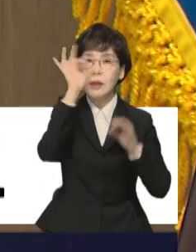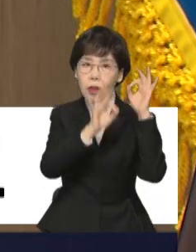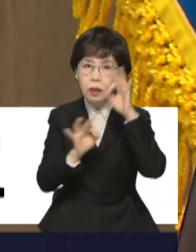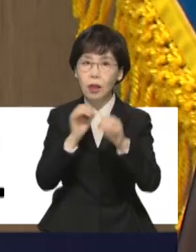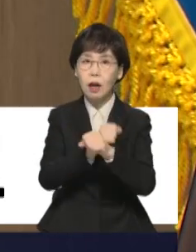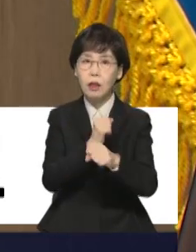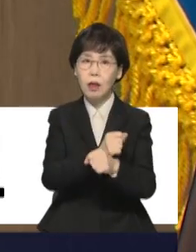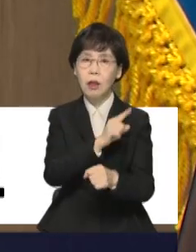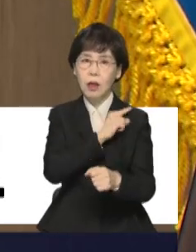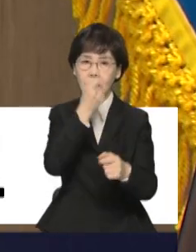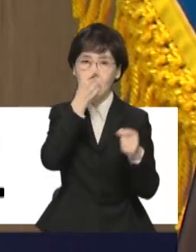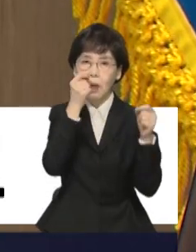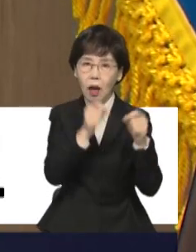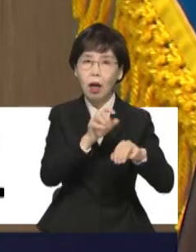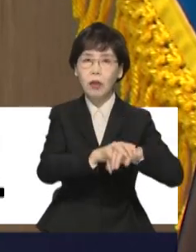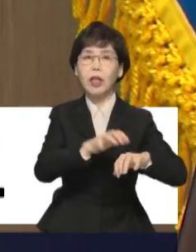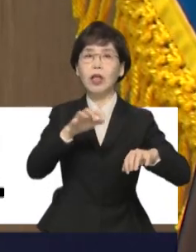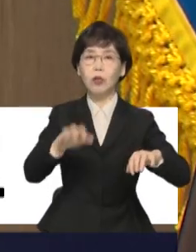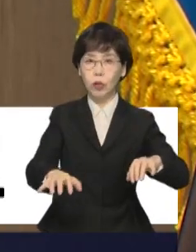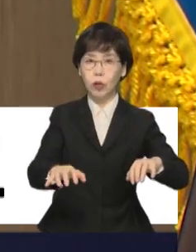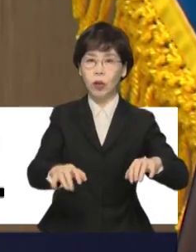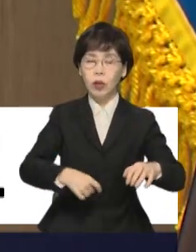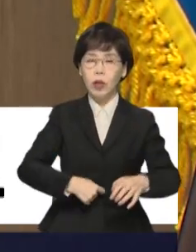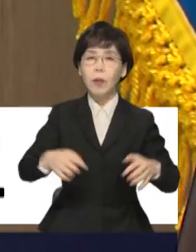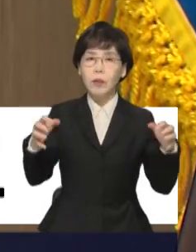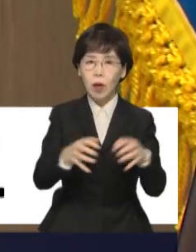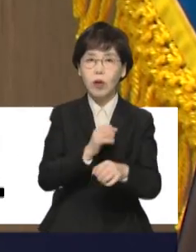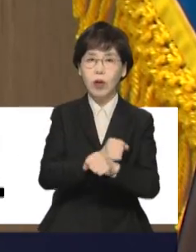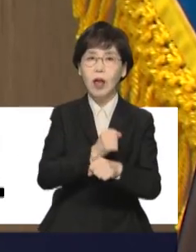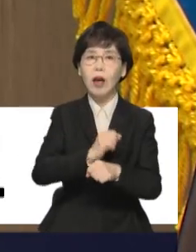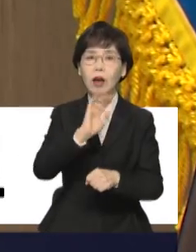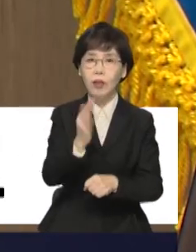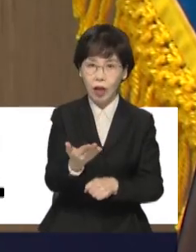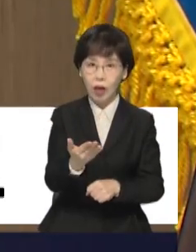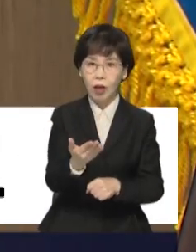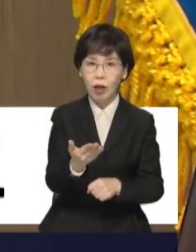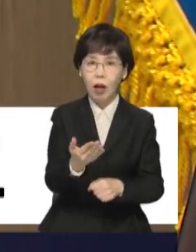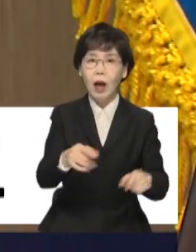추구하는 가장 가까운 이웃이자 협력해야 할 파트너라는 것을 확인했습니다.